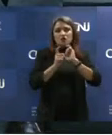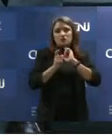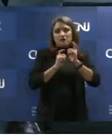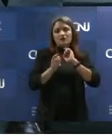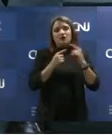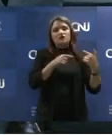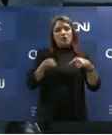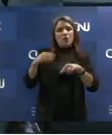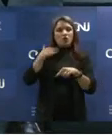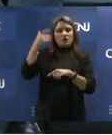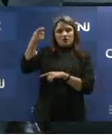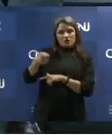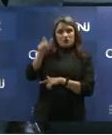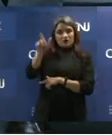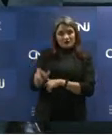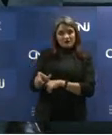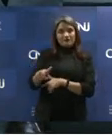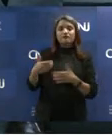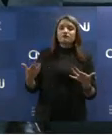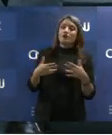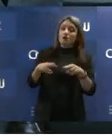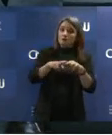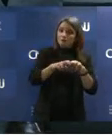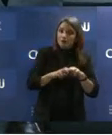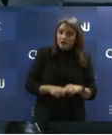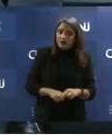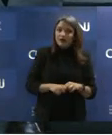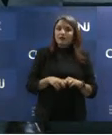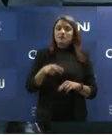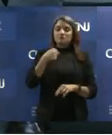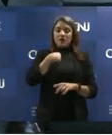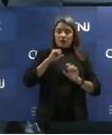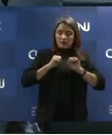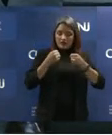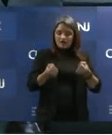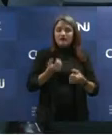Razão pela qual a defesa pugna pelo seu arquivamento e, como disse